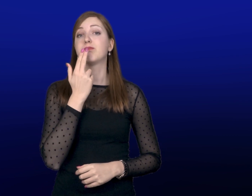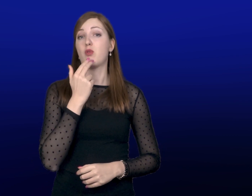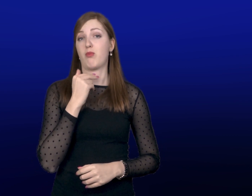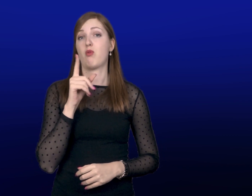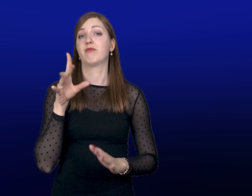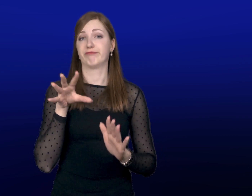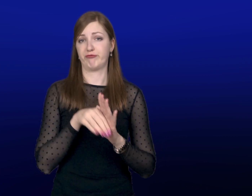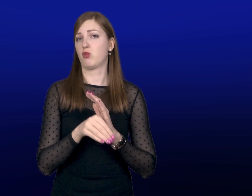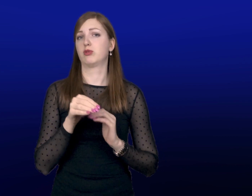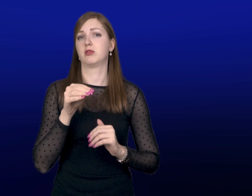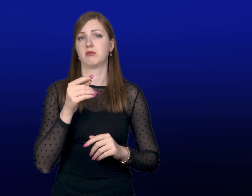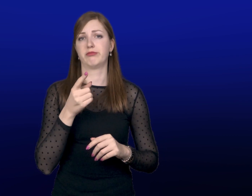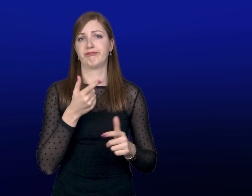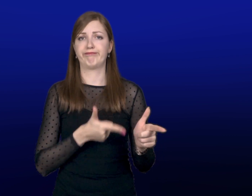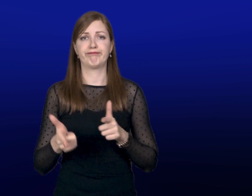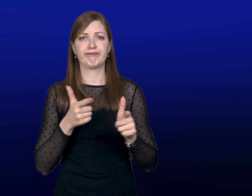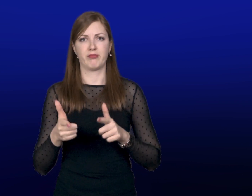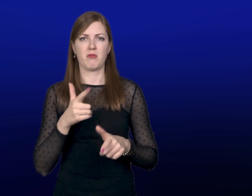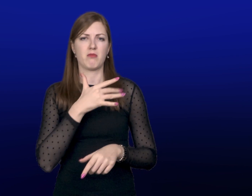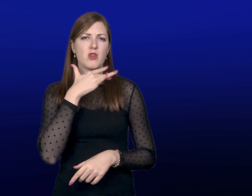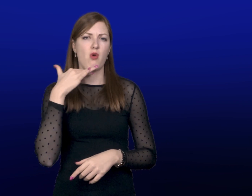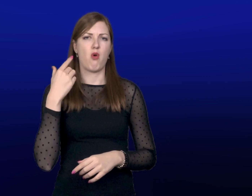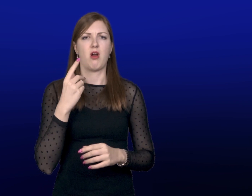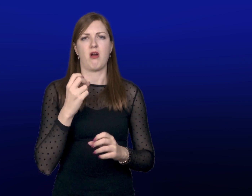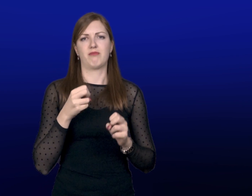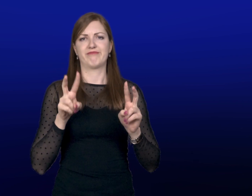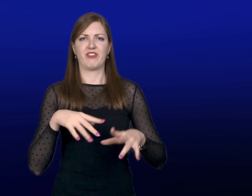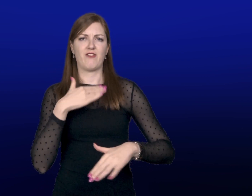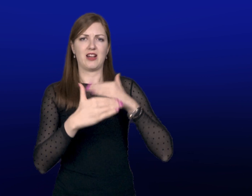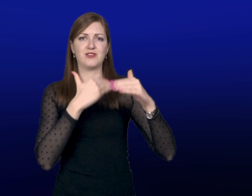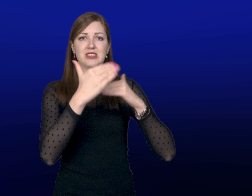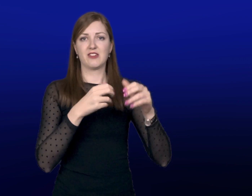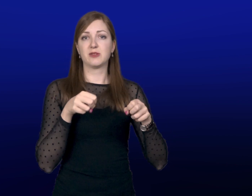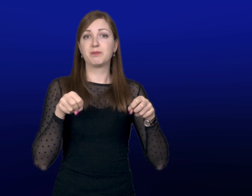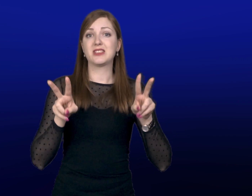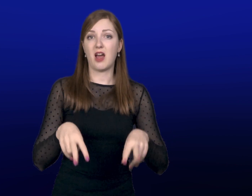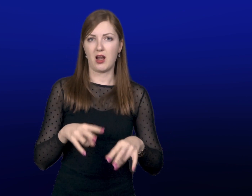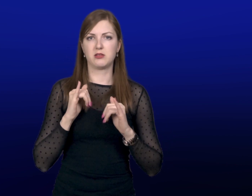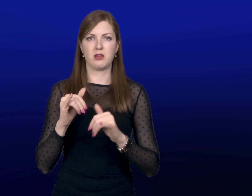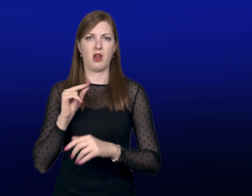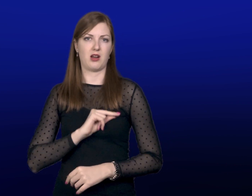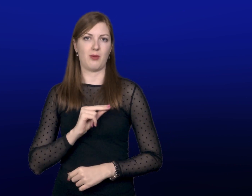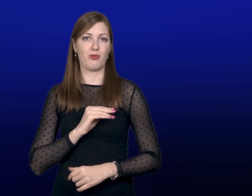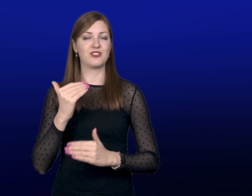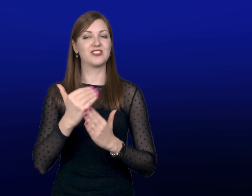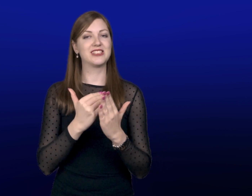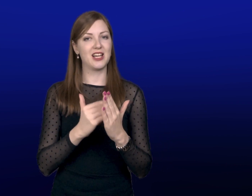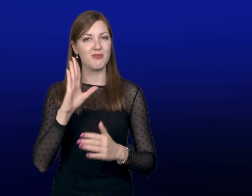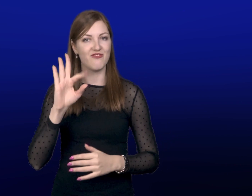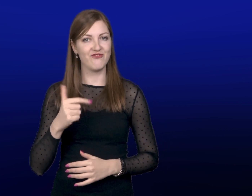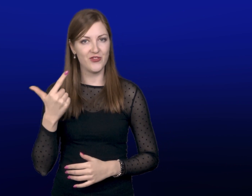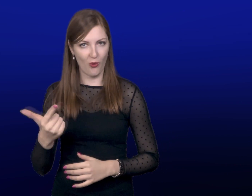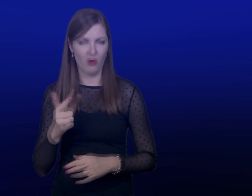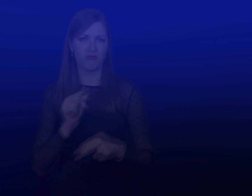Н.В. Бобова подготовила немало квалифицированных специалистов для работы в системе ВОГ,